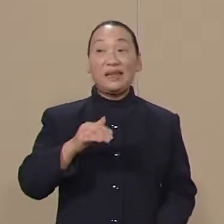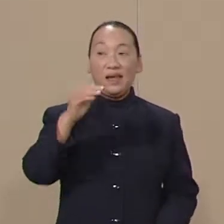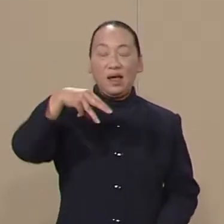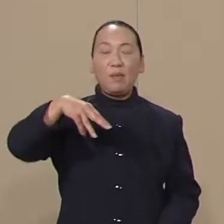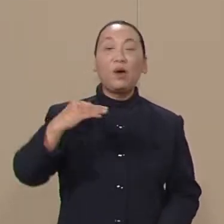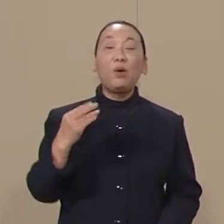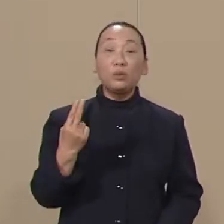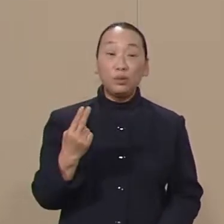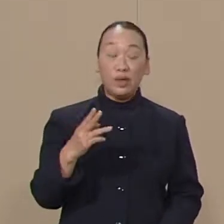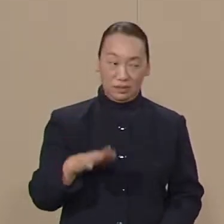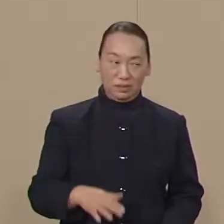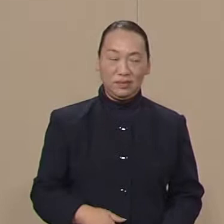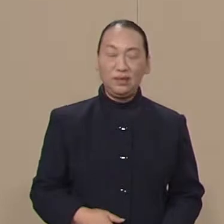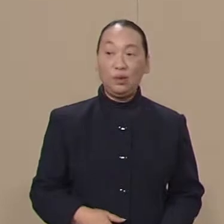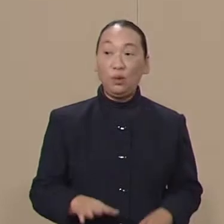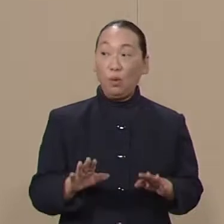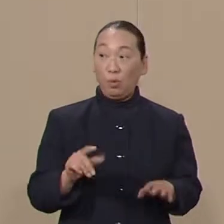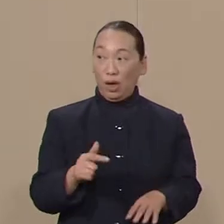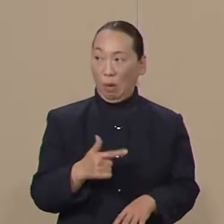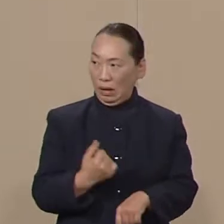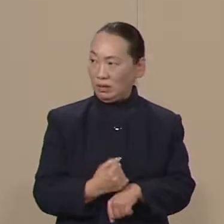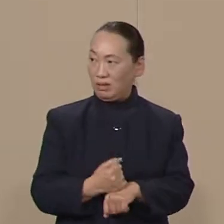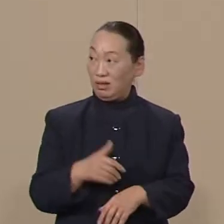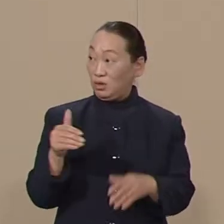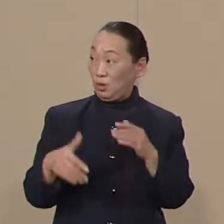今回は大変な選挙になりましたね 福：そうですね